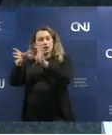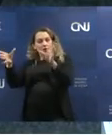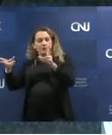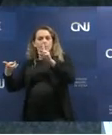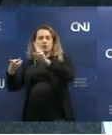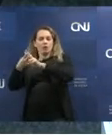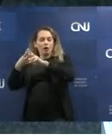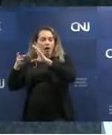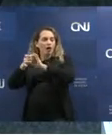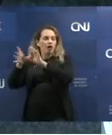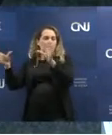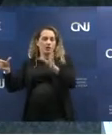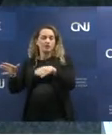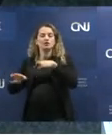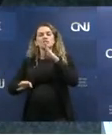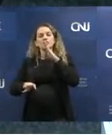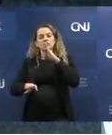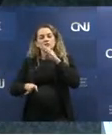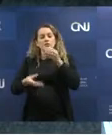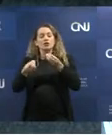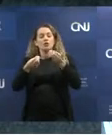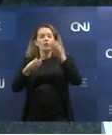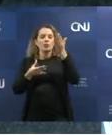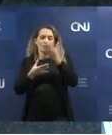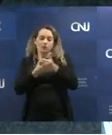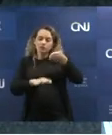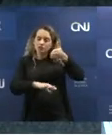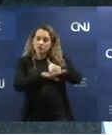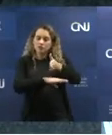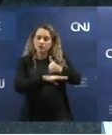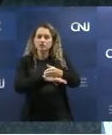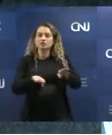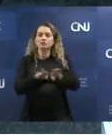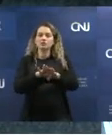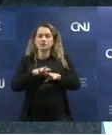o que revela boa fé em sua atuação e afasta o elemento subjetivo necessário